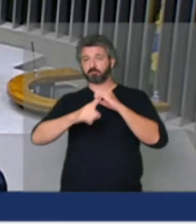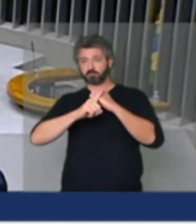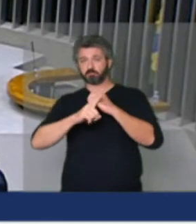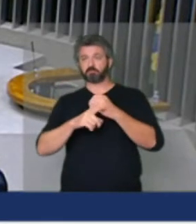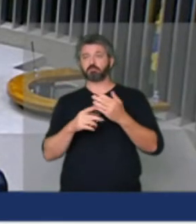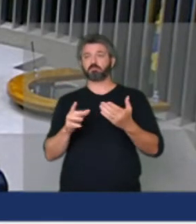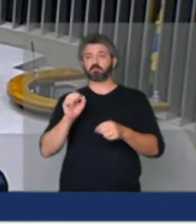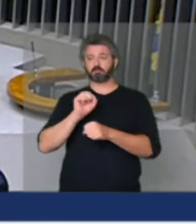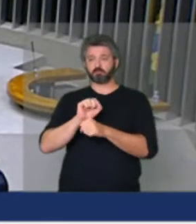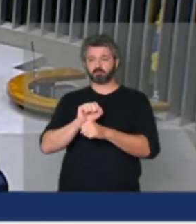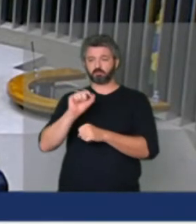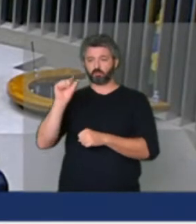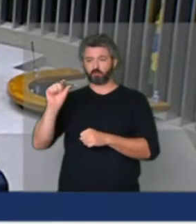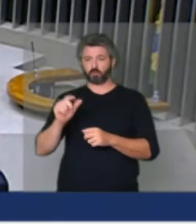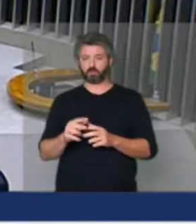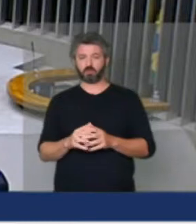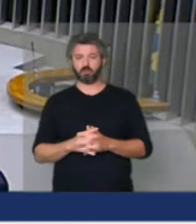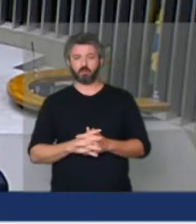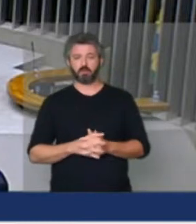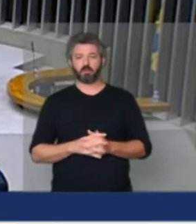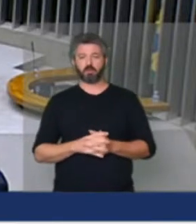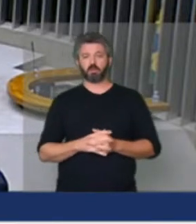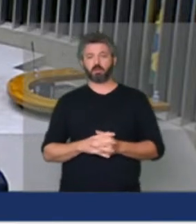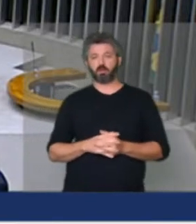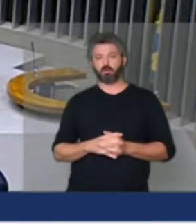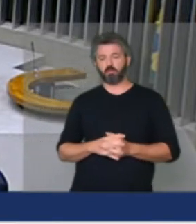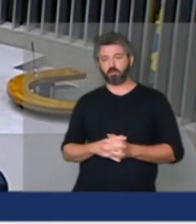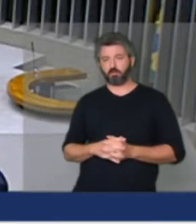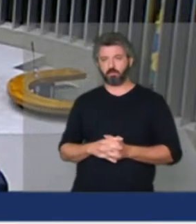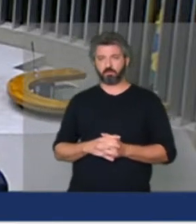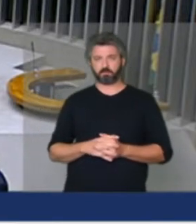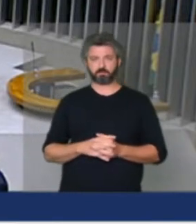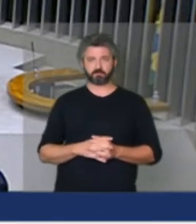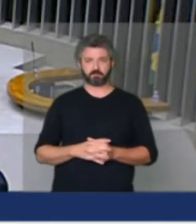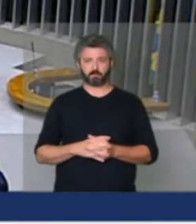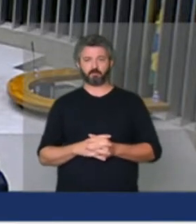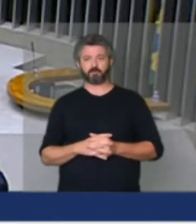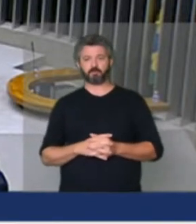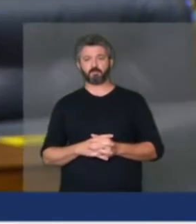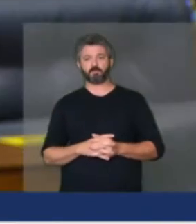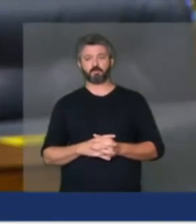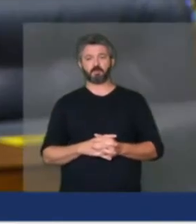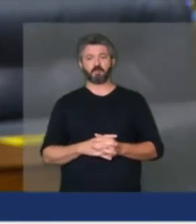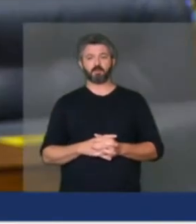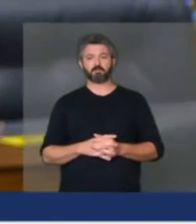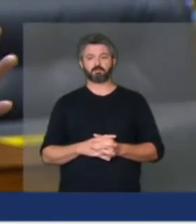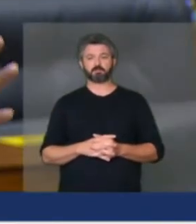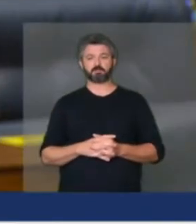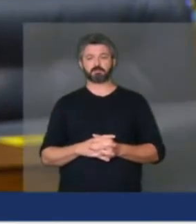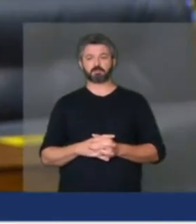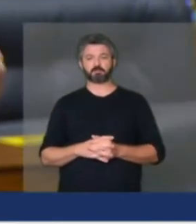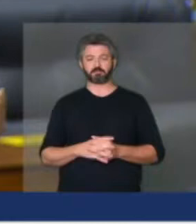PARA QUE A GENTE OUÇA O PDT. -- [DEPUTADO]: PDT SOU EU, SENHOR PRESIDENTE. ESTOU AGUARDANDO. [PRESIDENTE]: É QUE TEM ALGUÉM ENTRANDO NO SOM,